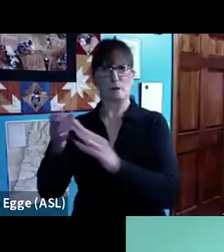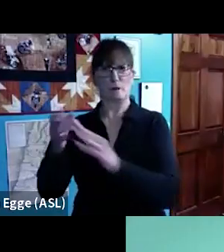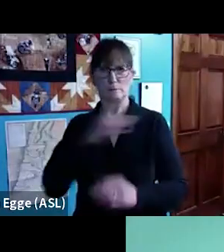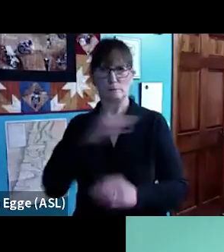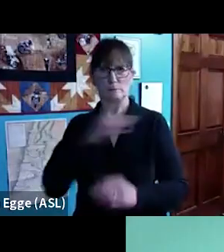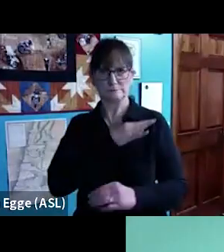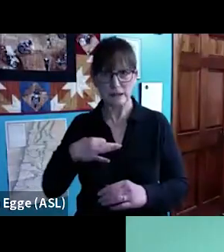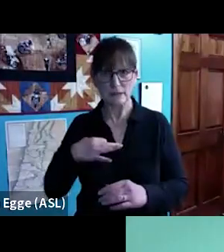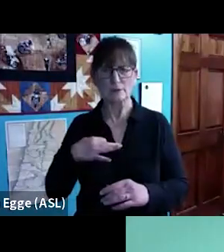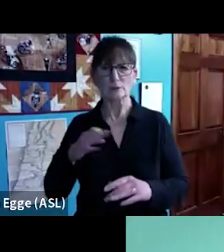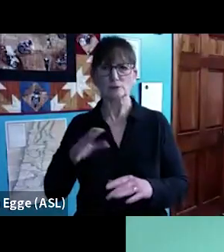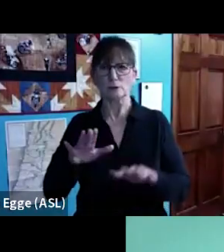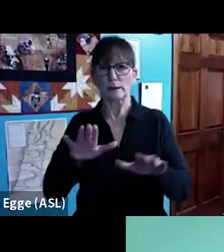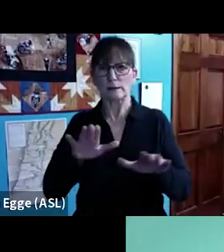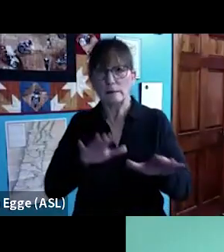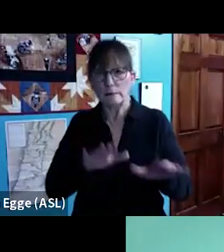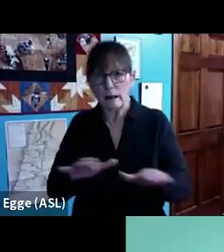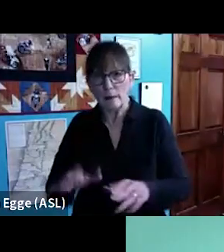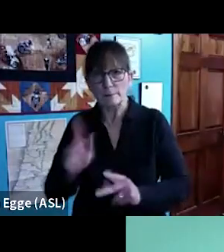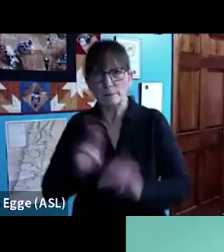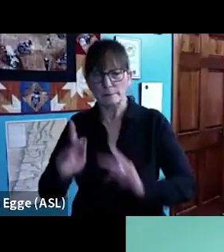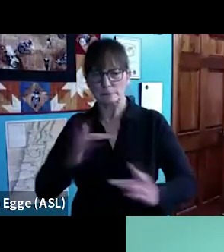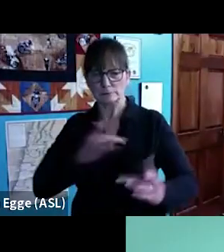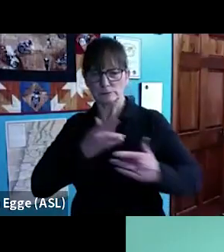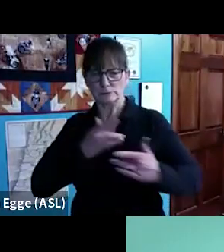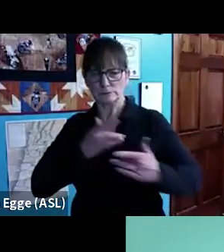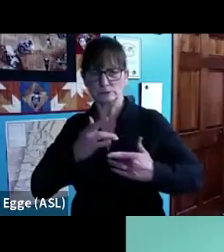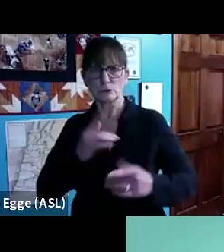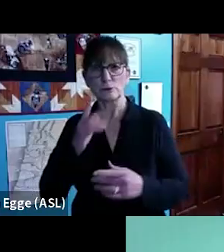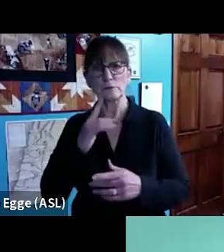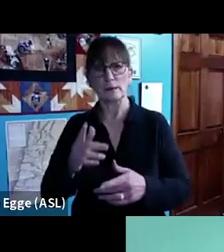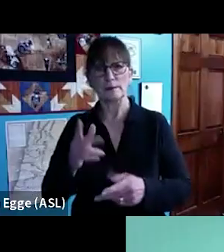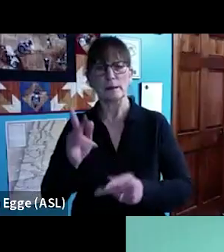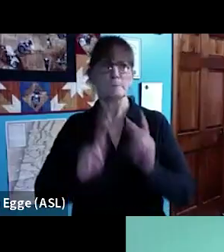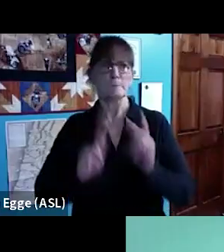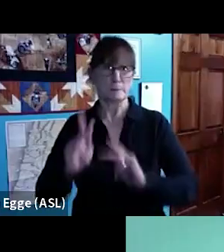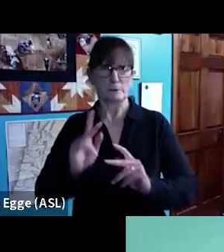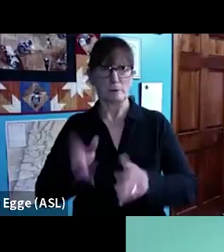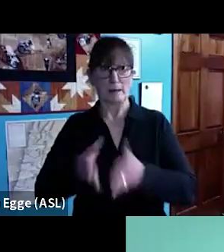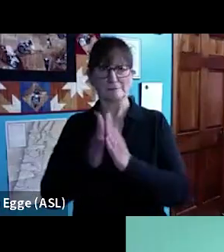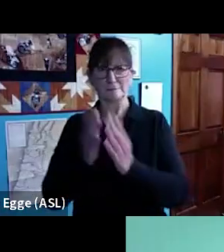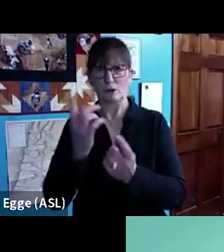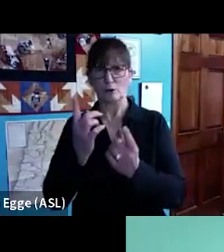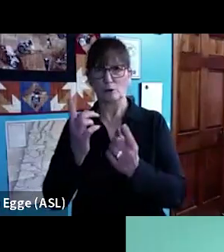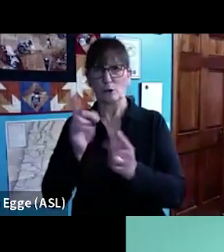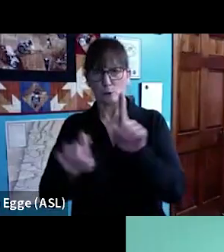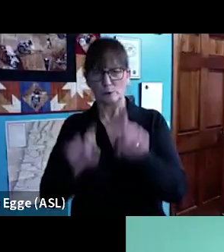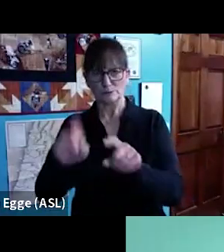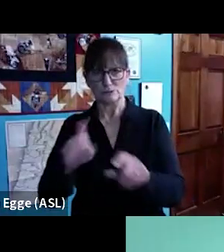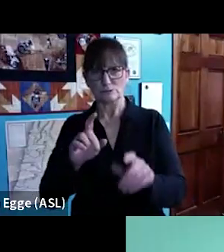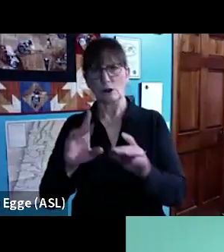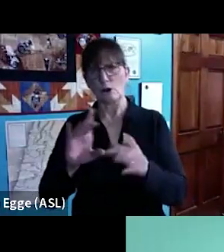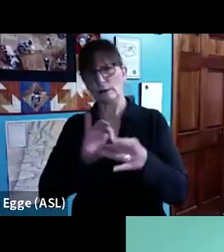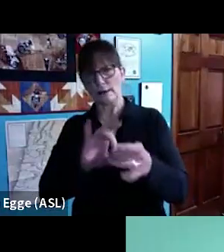donde esto es todo lo que haces. Pero la pregunta era, ¿cómo manejas las solicitudes SOAR con tus otras responsabilidades laborales?